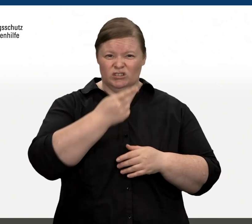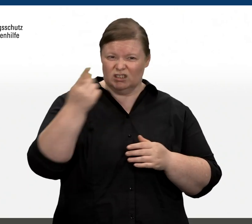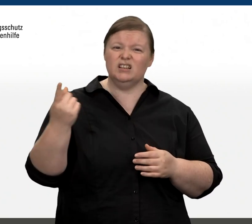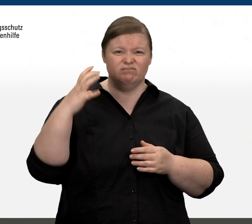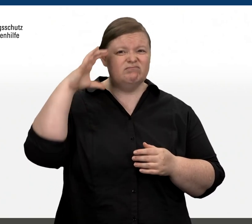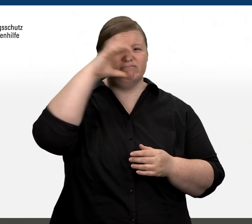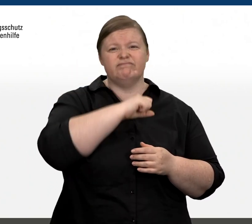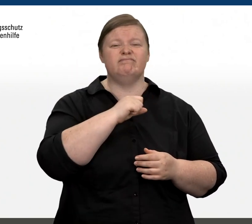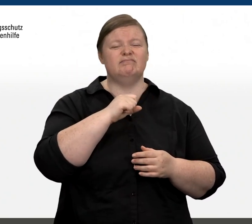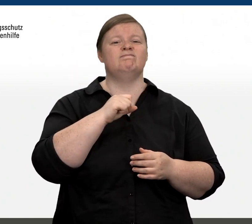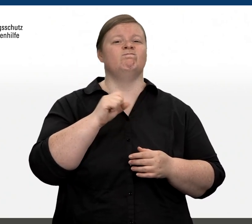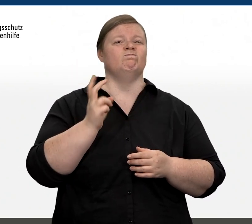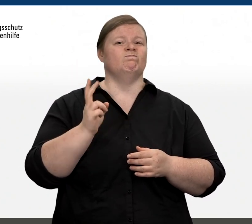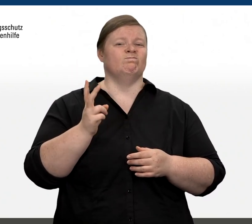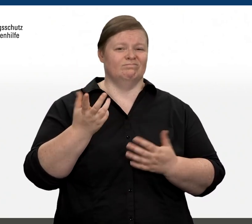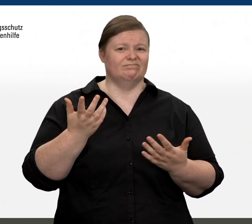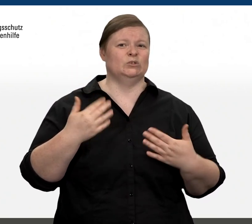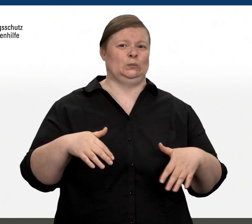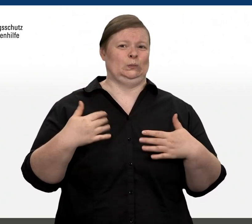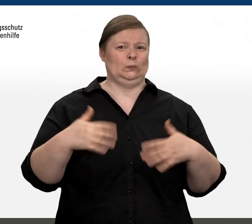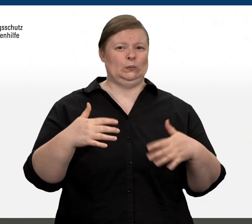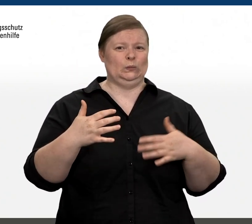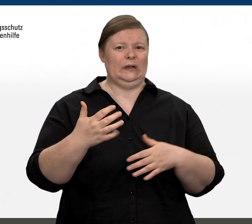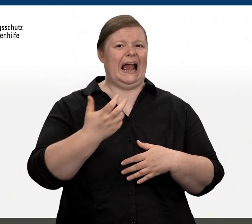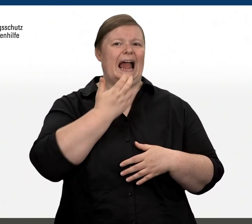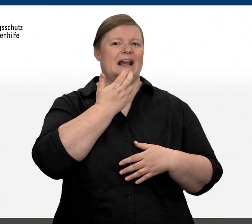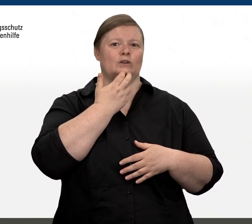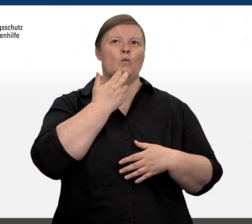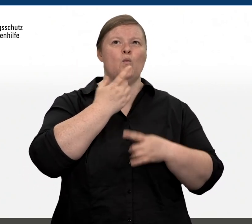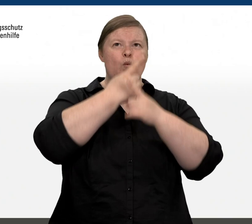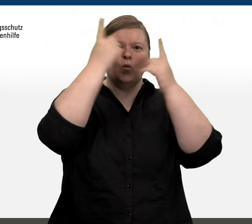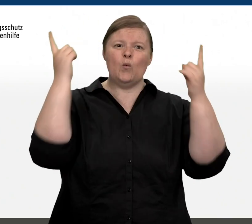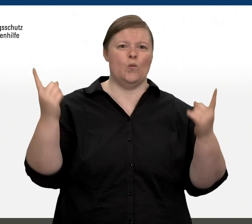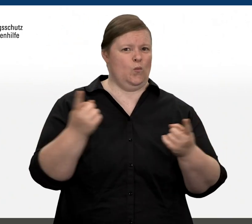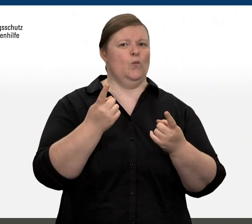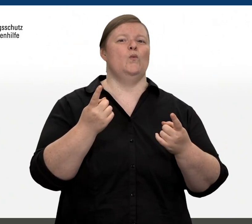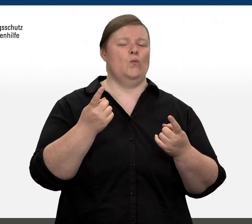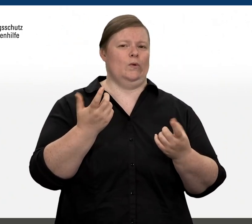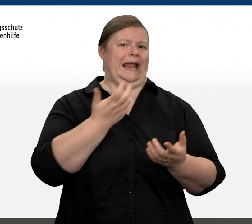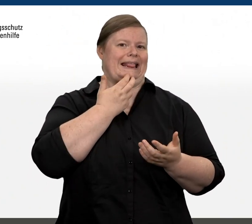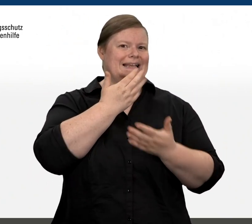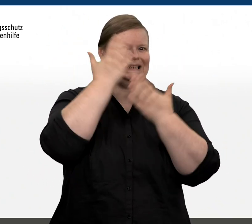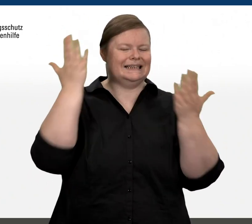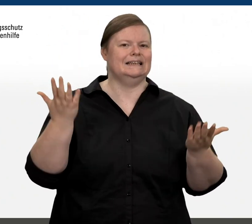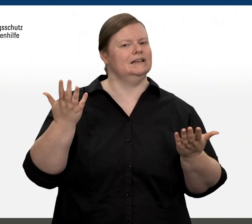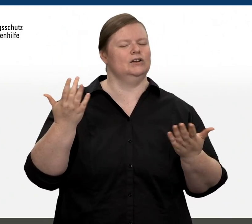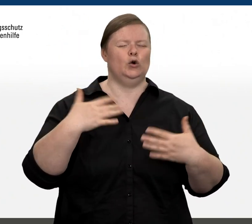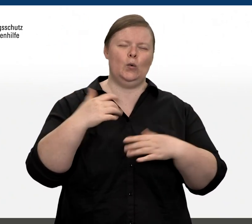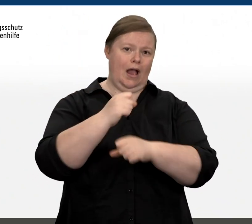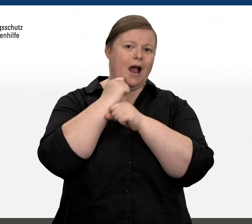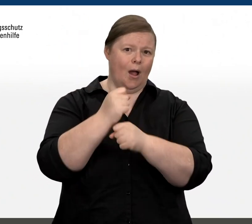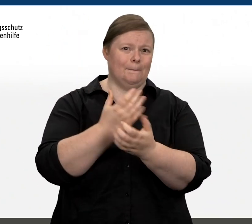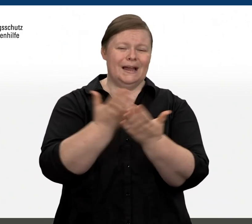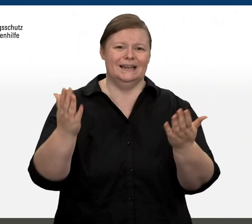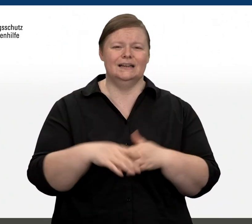Schnell merken Sie, wie abhängig Sie von elektrischer Energie sind.